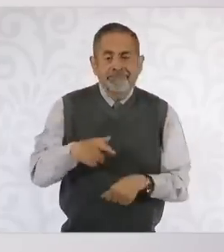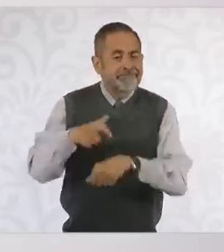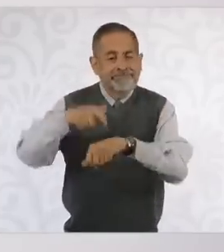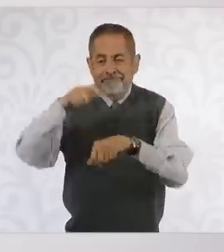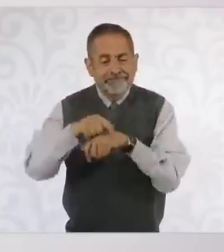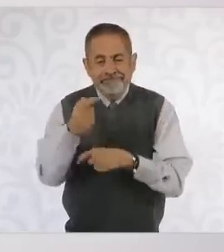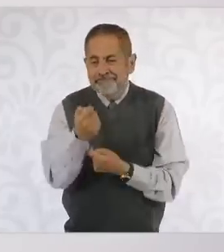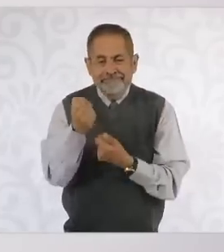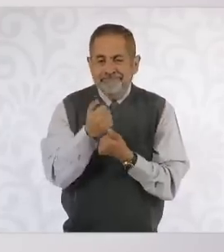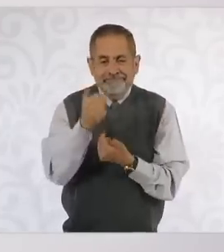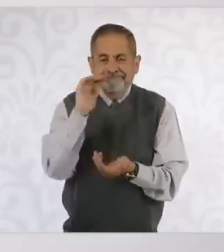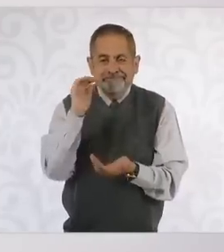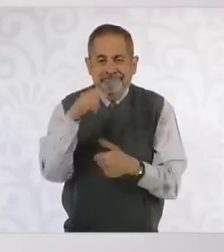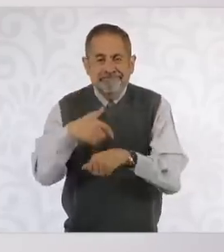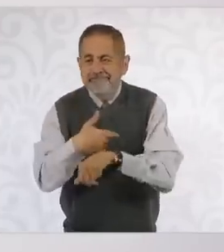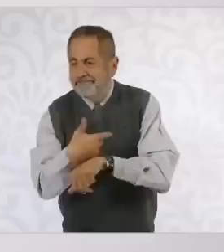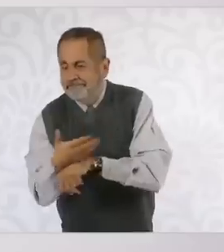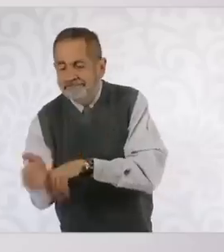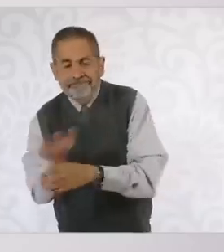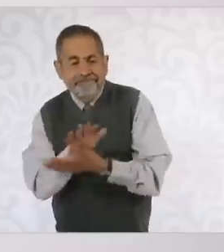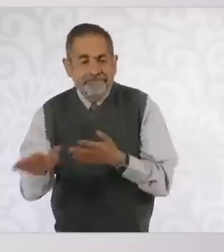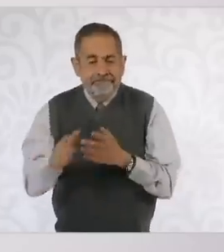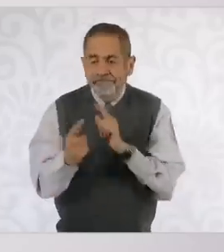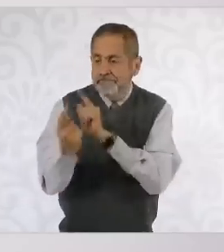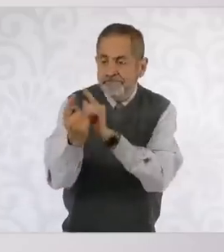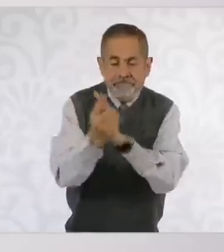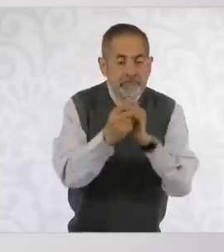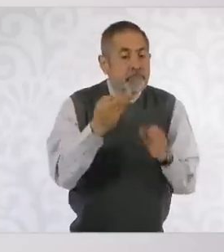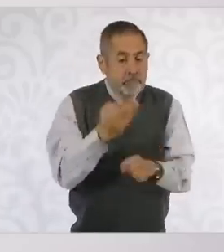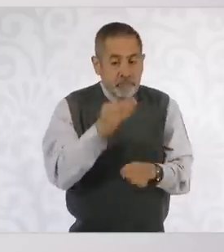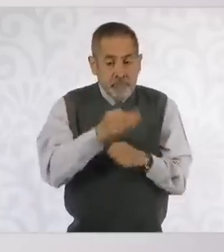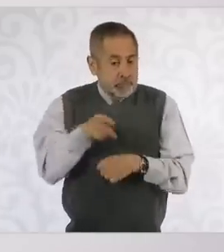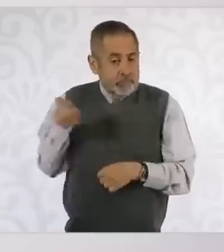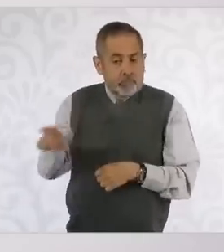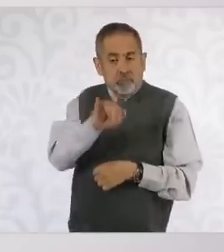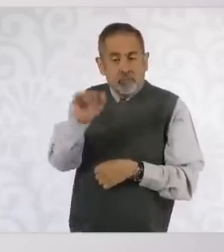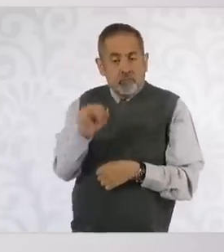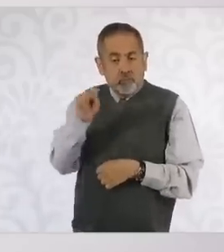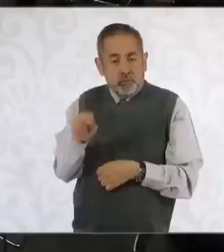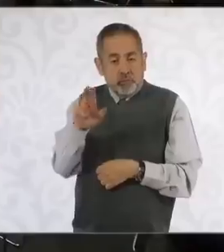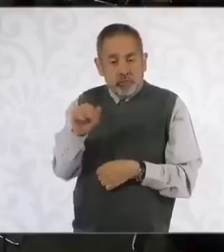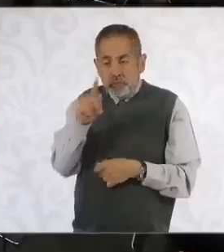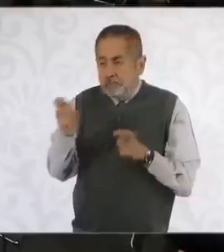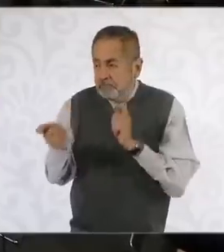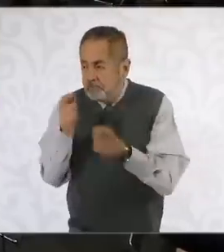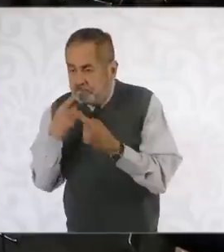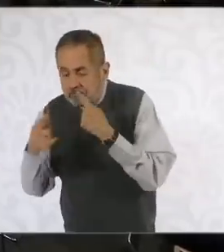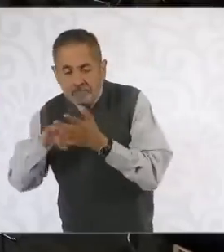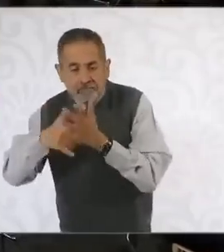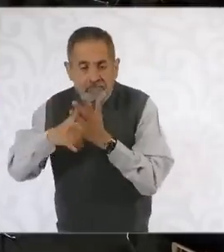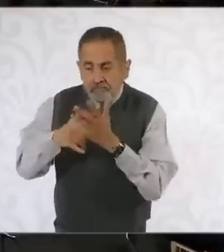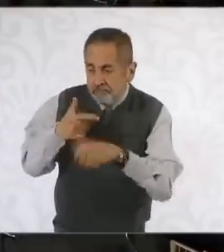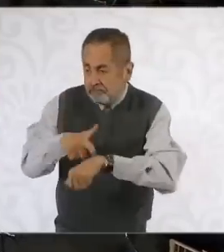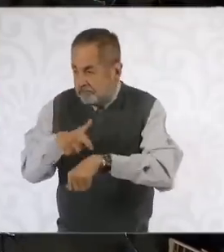ahí todavía está ahí Juan Ramón Ajustando los horarios otro tema presidenta usted envió una